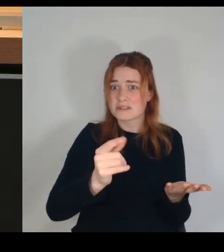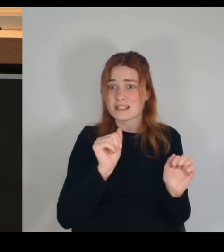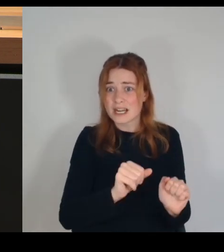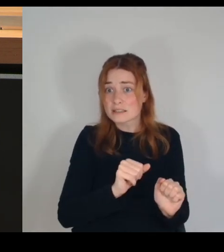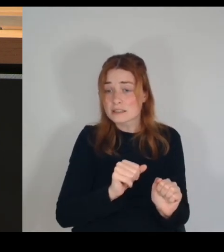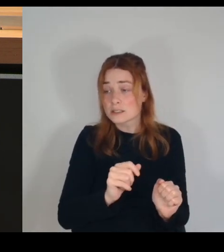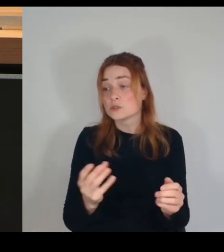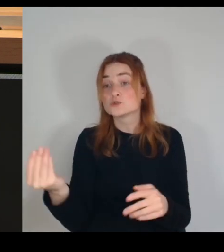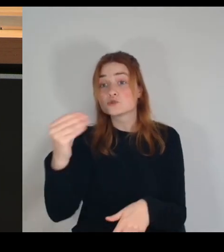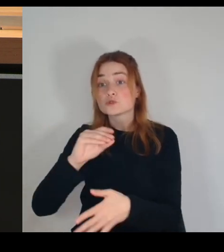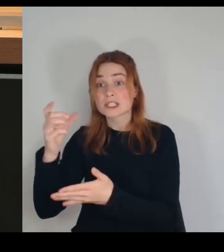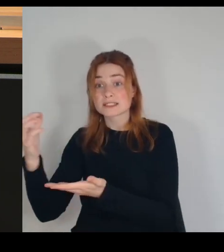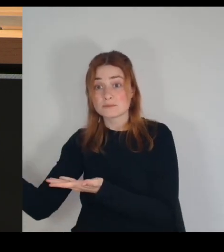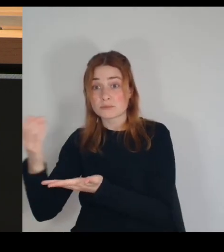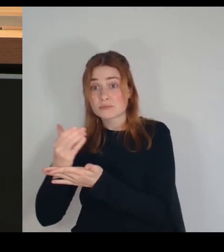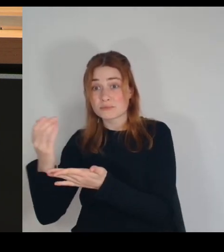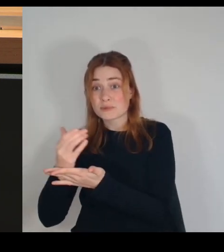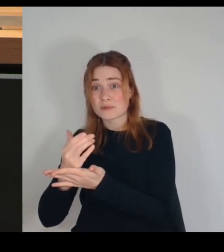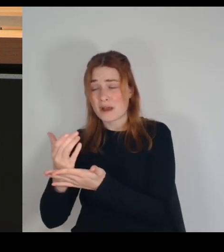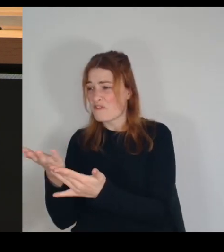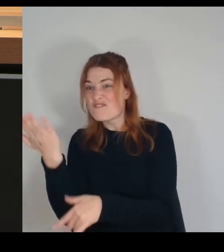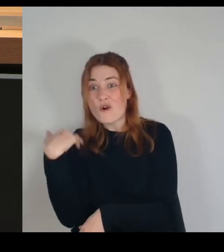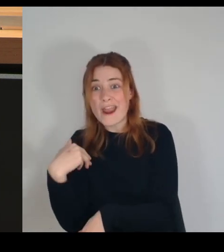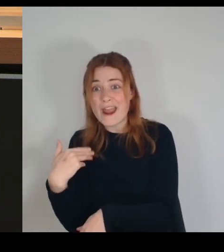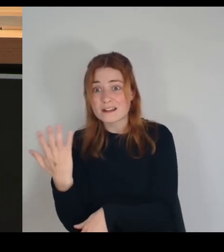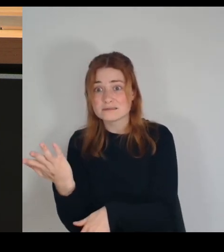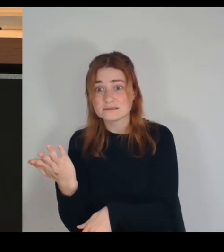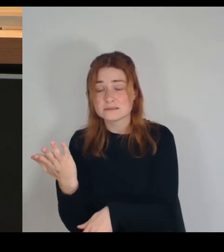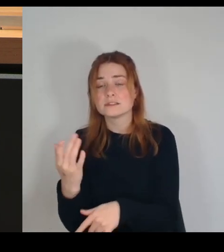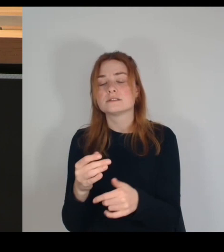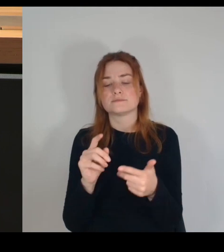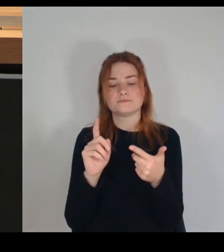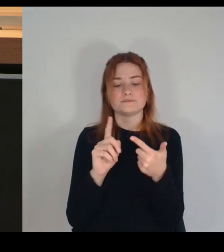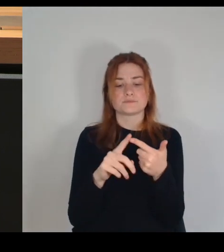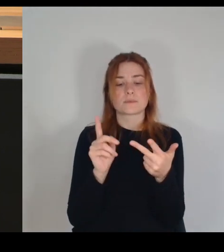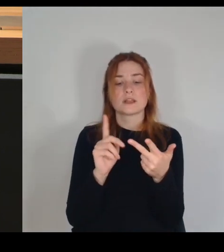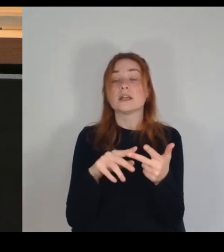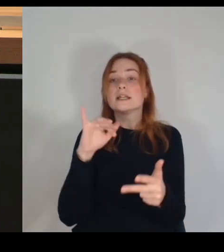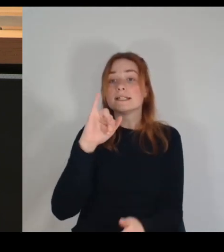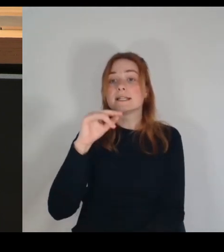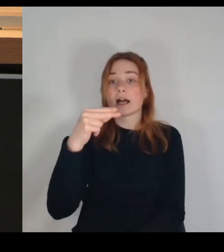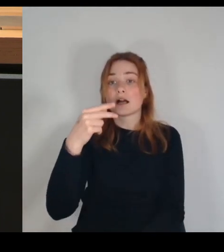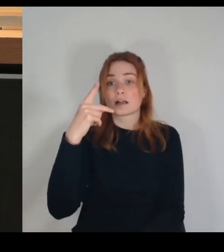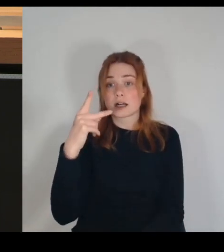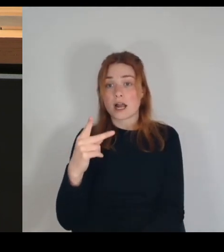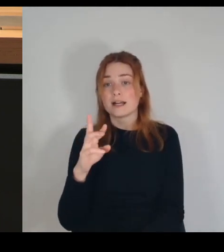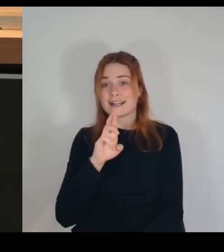Rekommunalisierung aus diesen Gründen skeptisch gegenüber. Es sind ja nicht nur die zusätzlichen Personalkosten